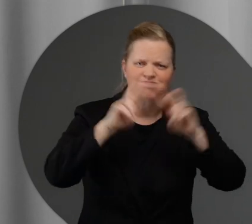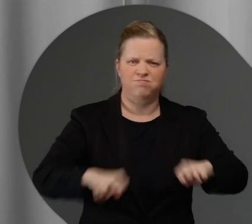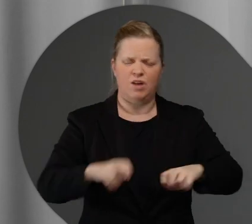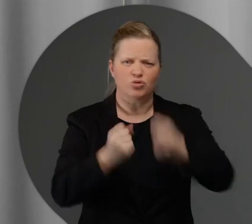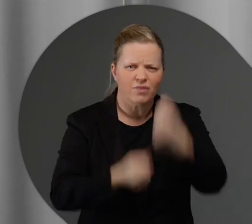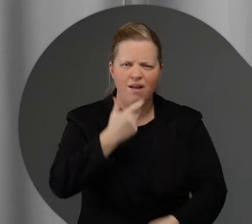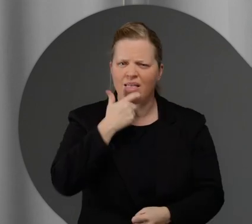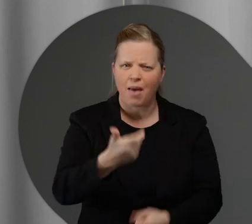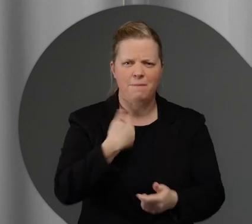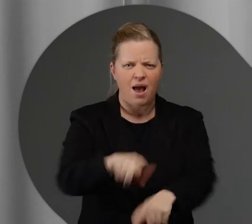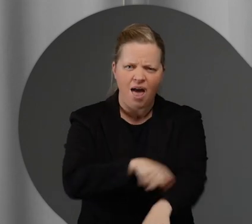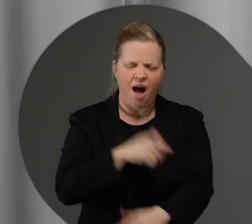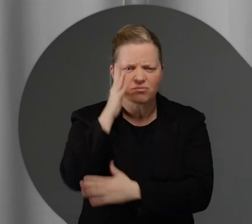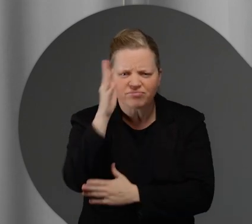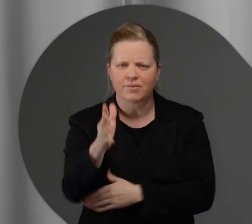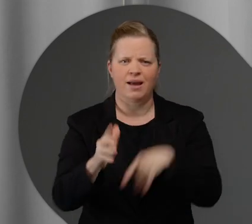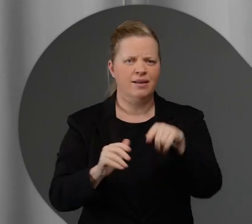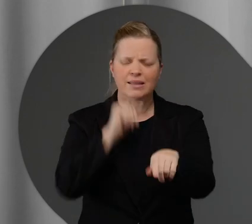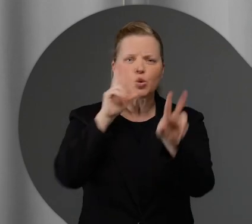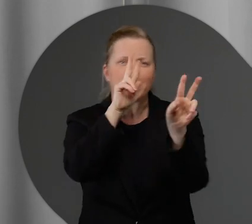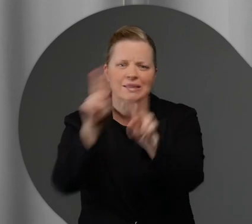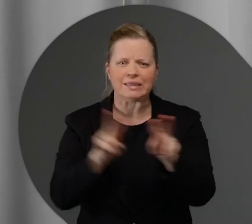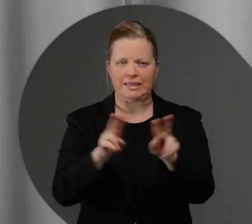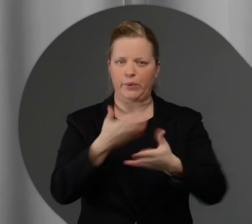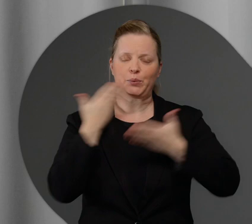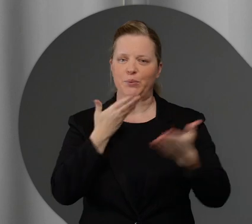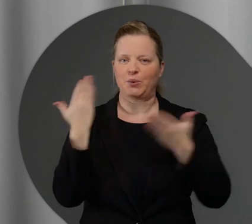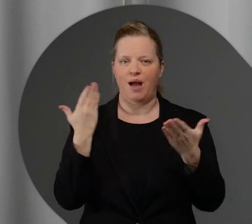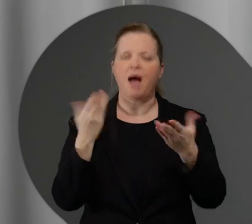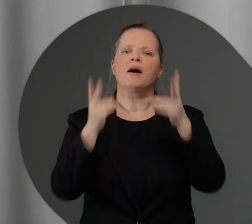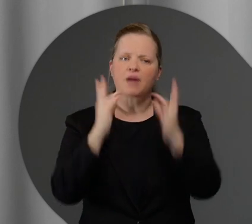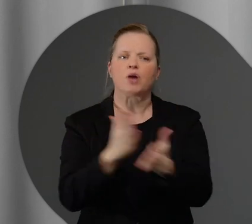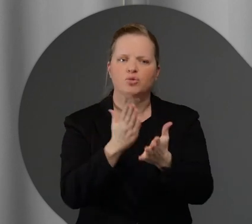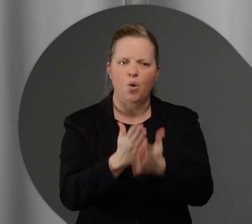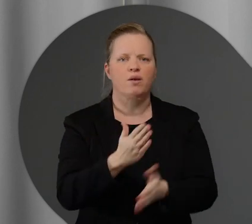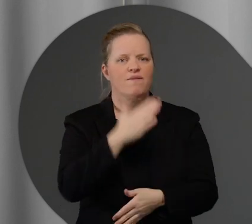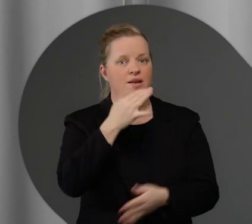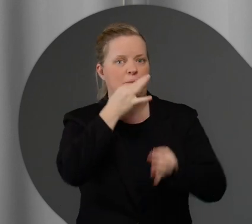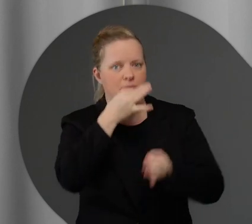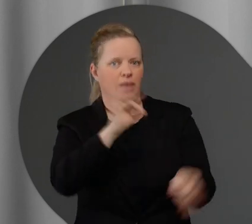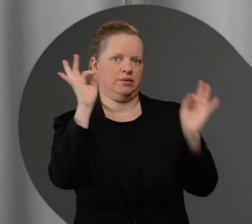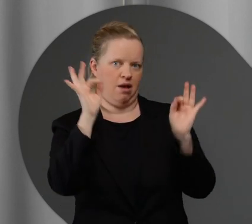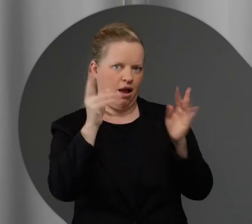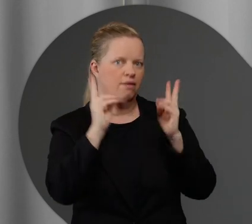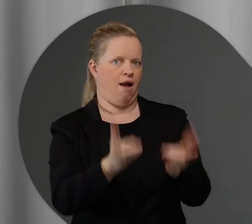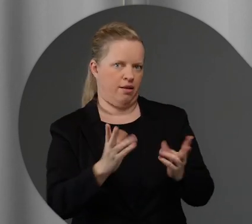viel länger, es ist unübersichtlich und da könnte man noch relativ viel verbessern.